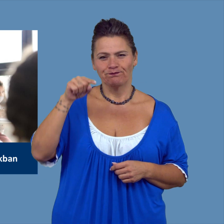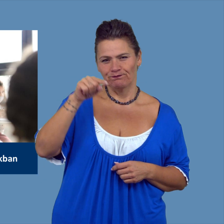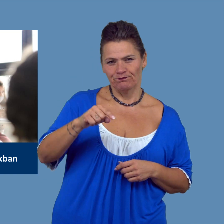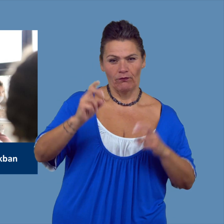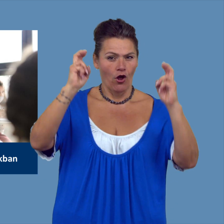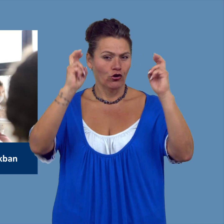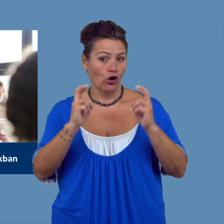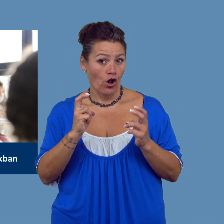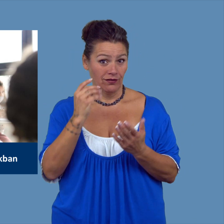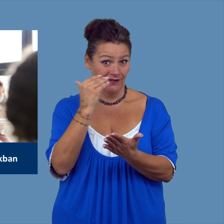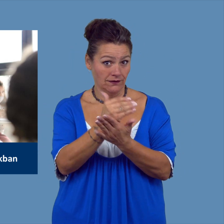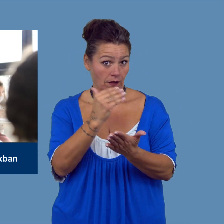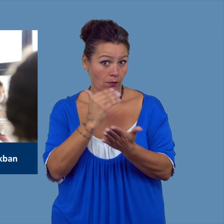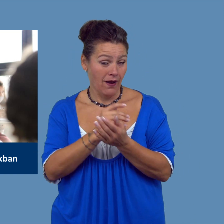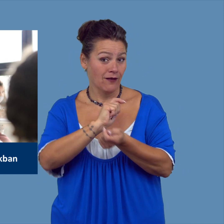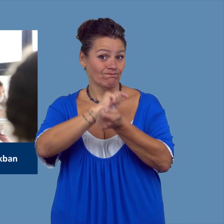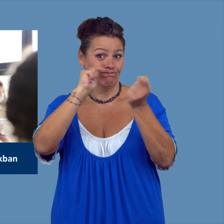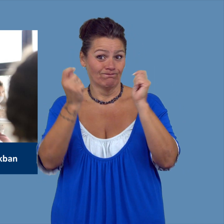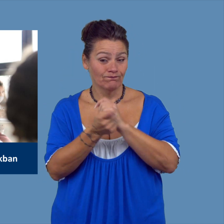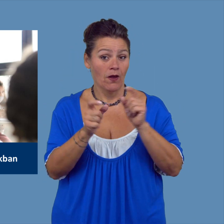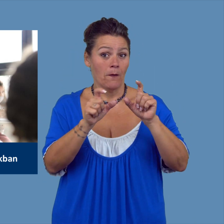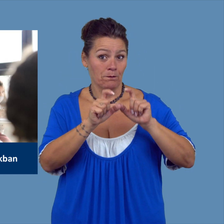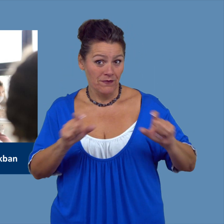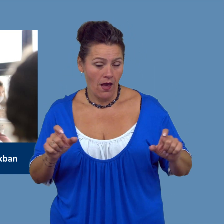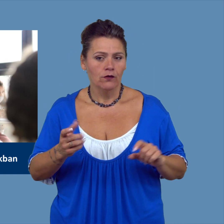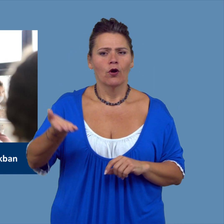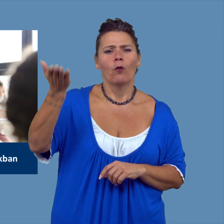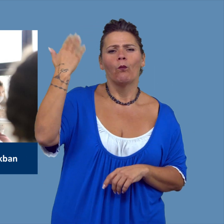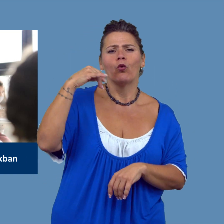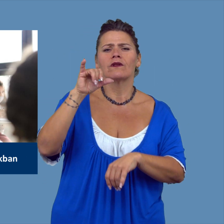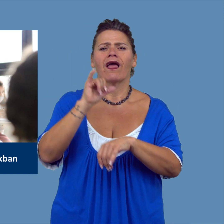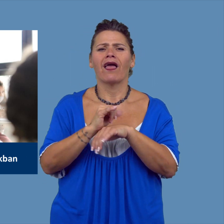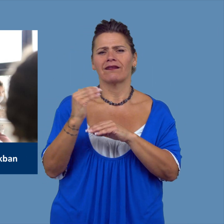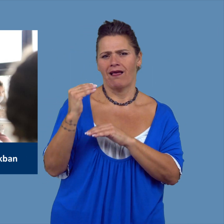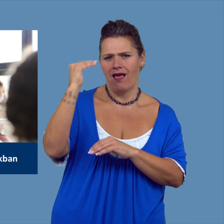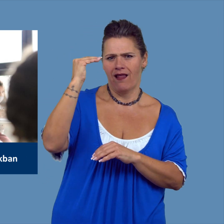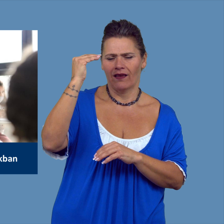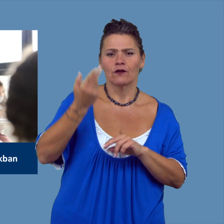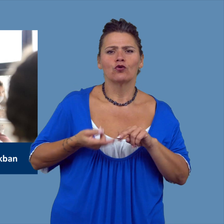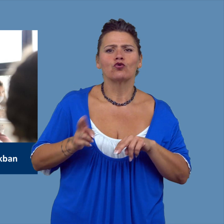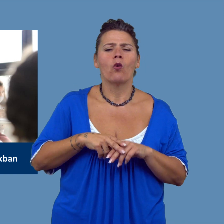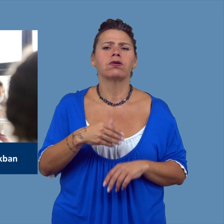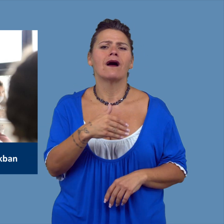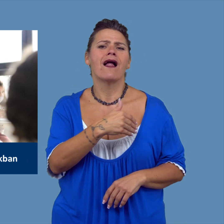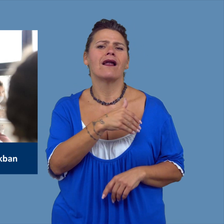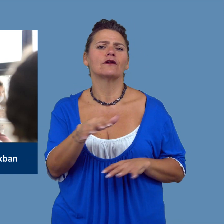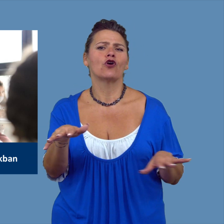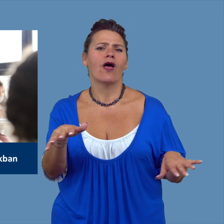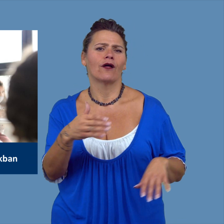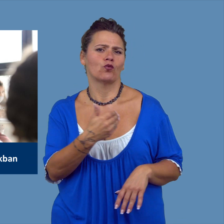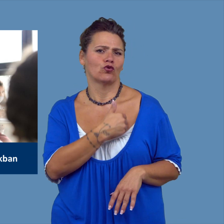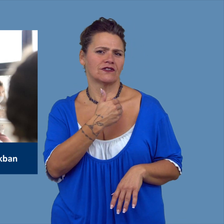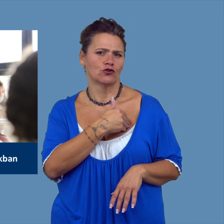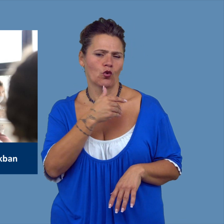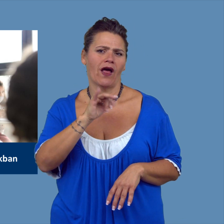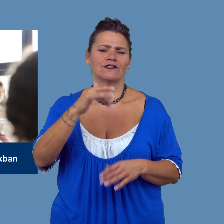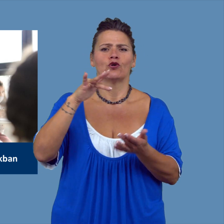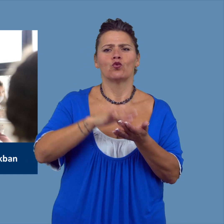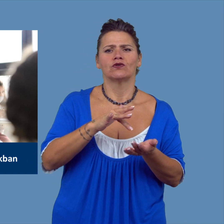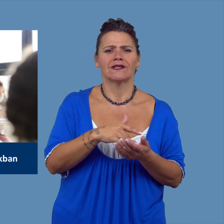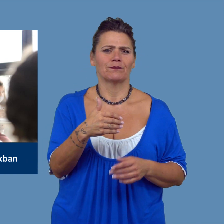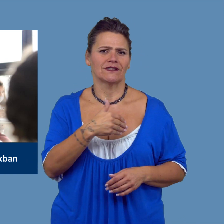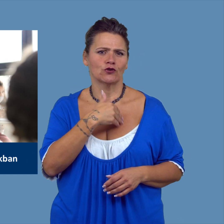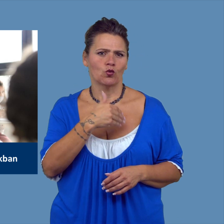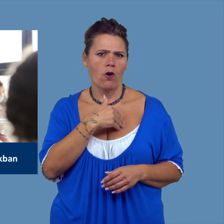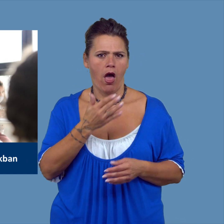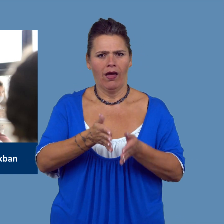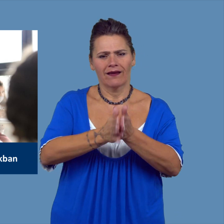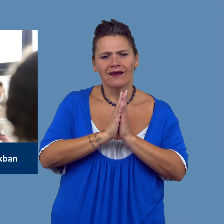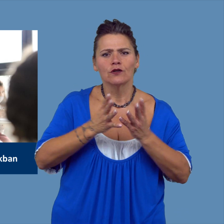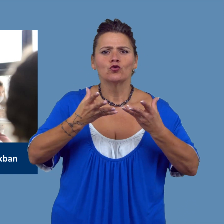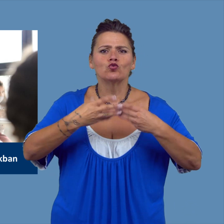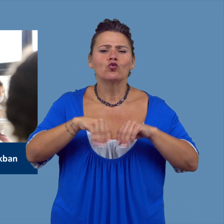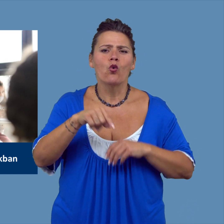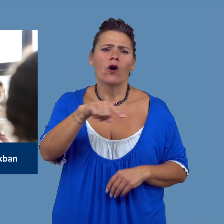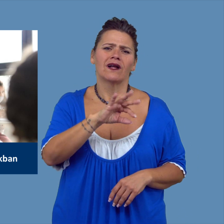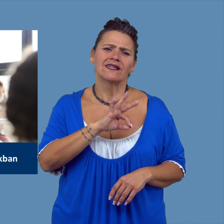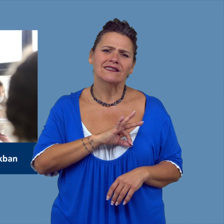A karanténszabályok változása miatt a hét elején több általános és középiskola kérte arra a szülőket,